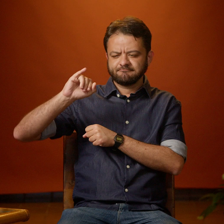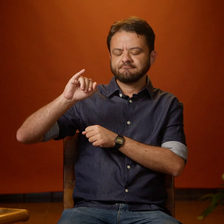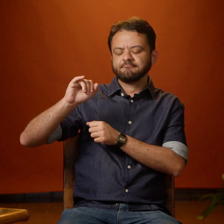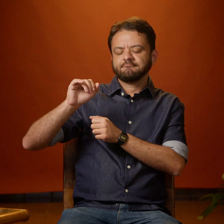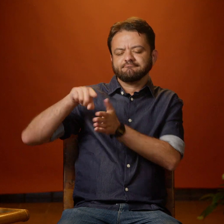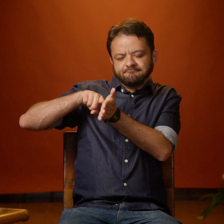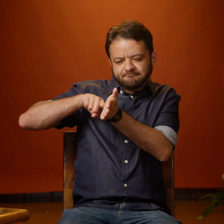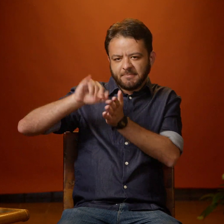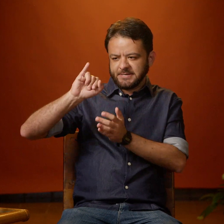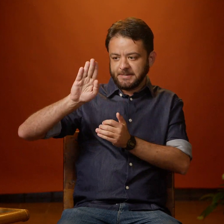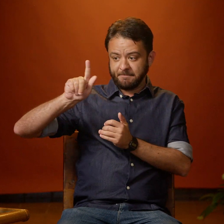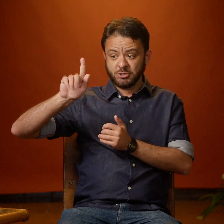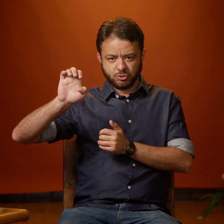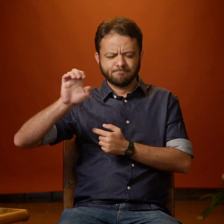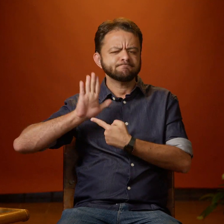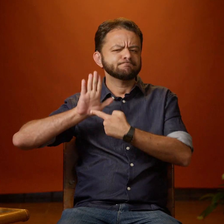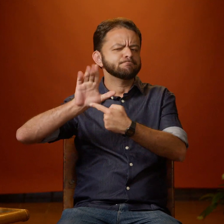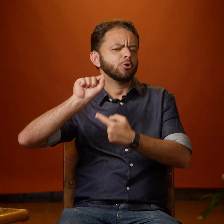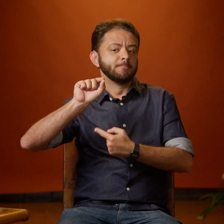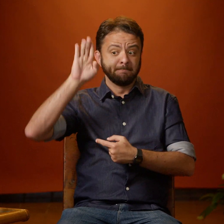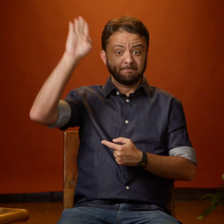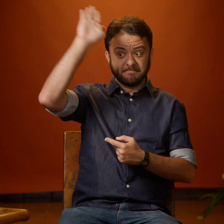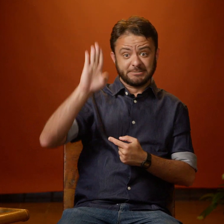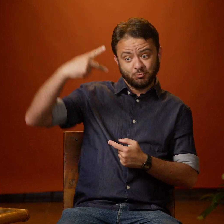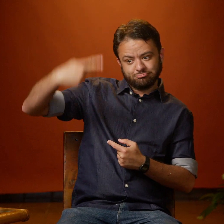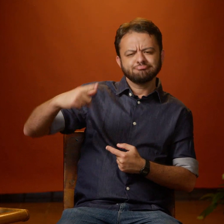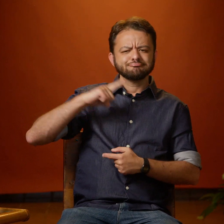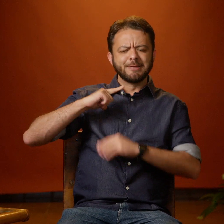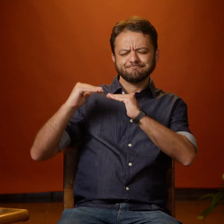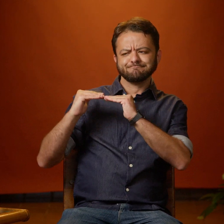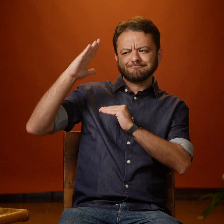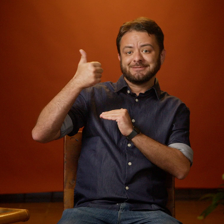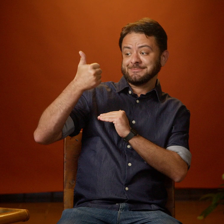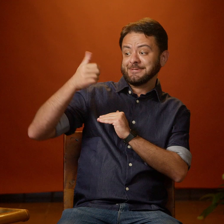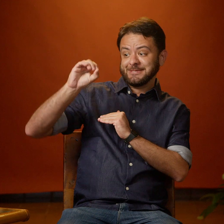e a pesquisa mostrou que no Brasil temos mais de 10 milhões de pessoas surdas,